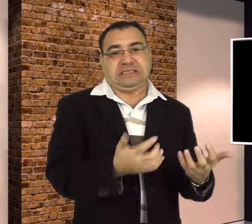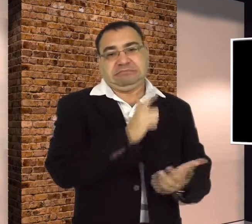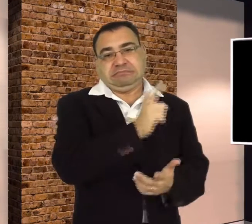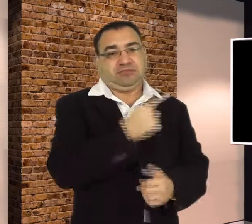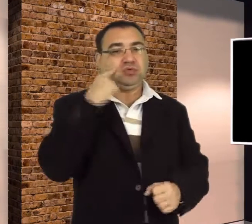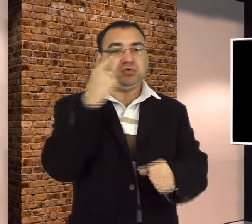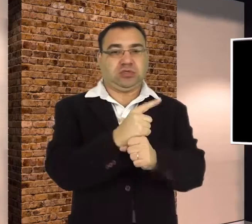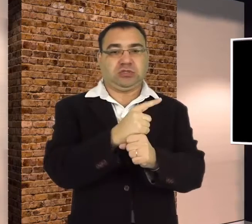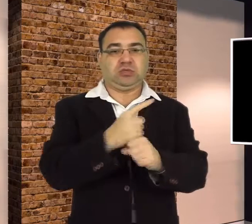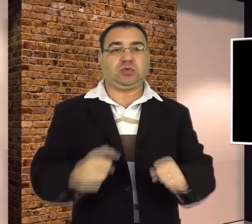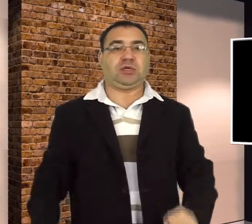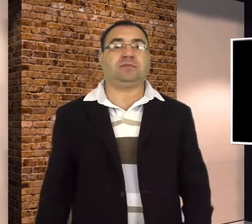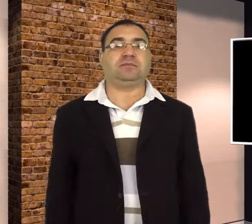to trzeba zdecydować przed ślubem.